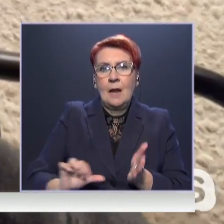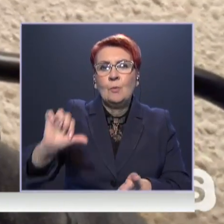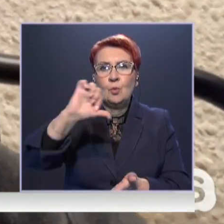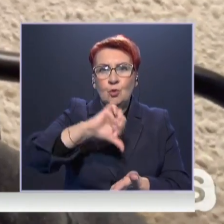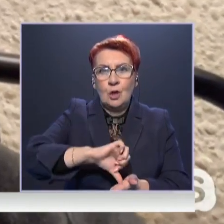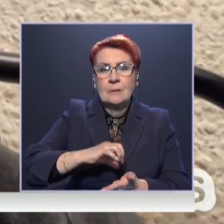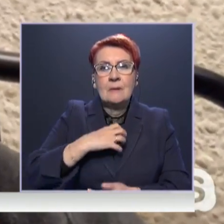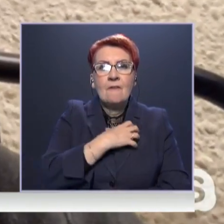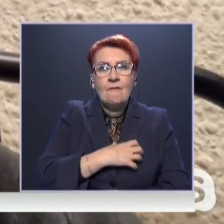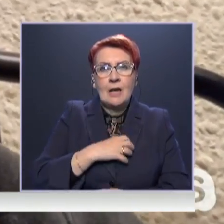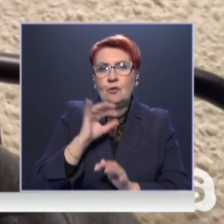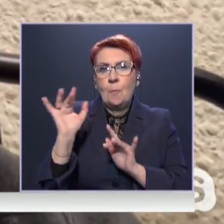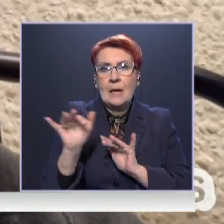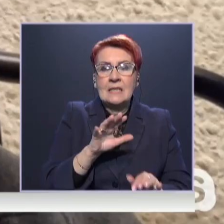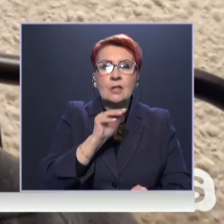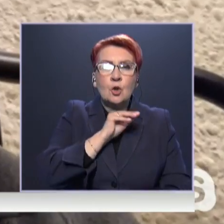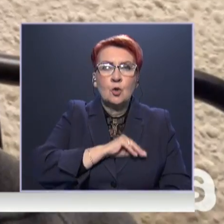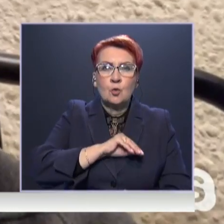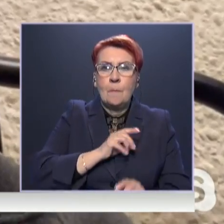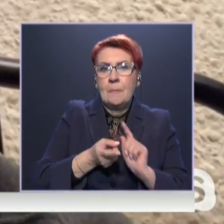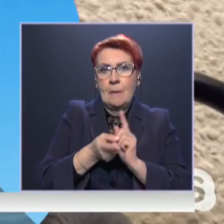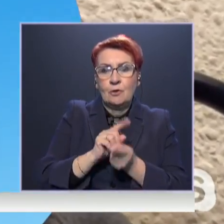важного процесса духовного Преображения нашего общества